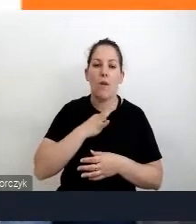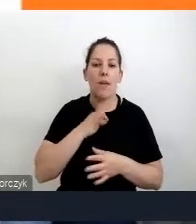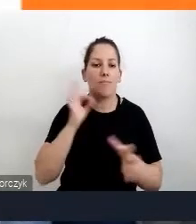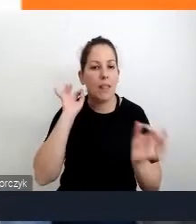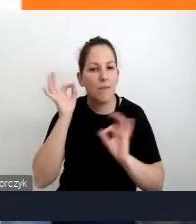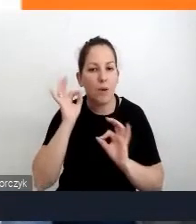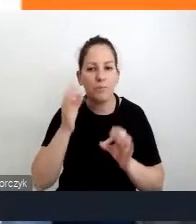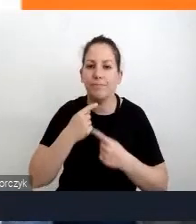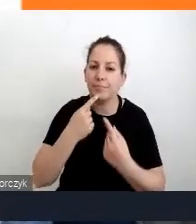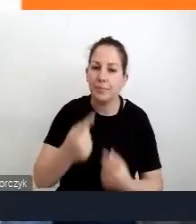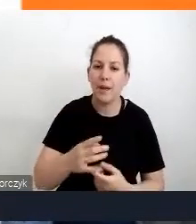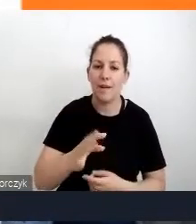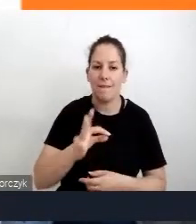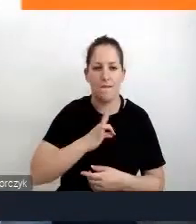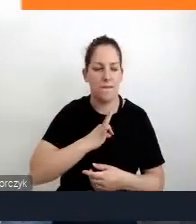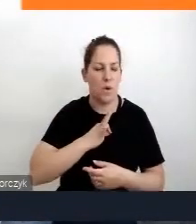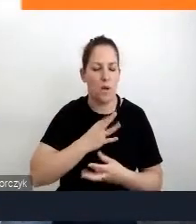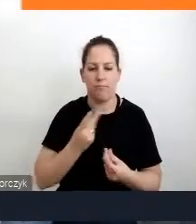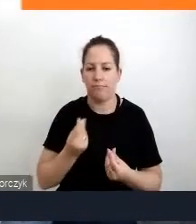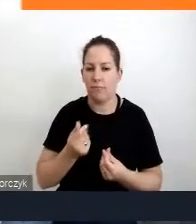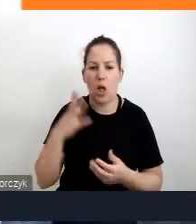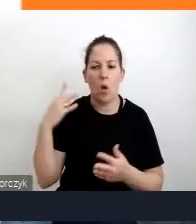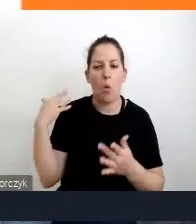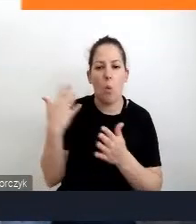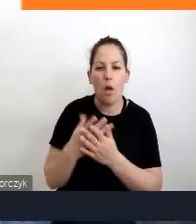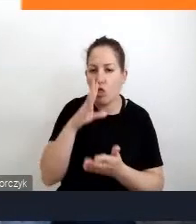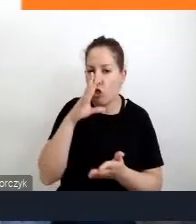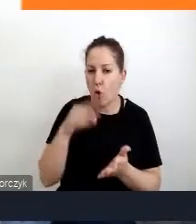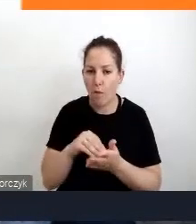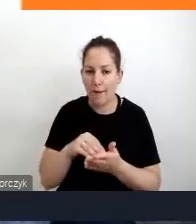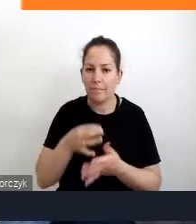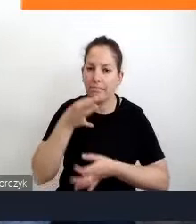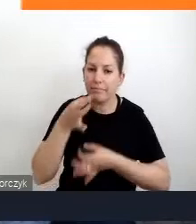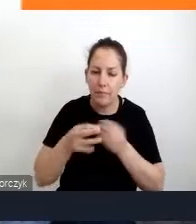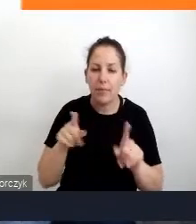swoimi dotychczasowymi doświadczeniami, jak również pomysłami,